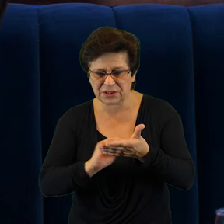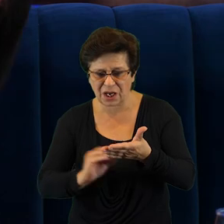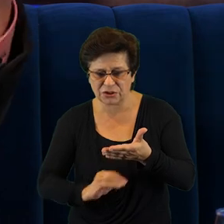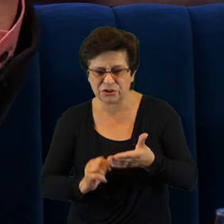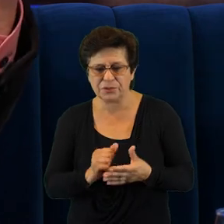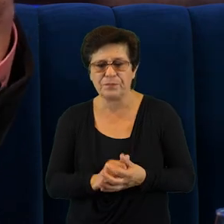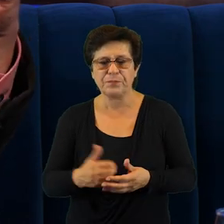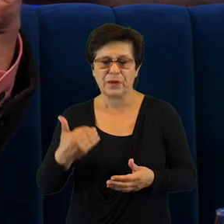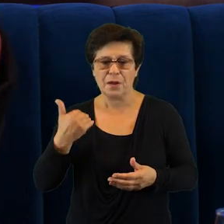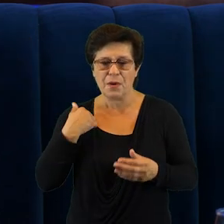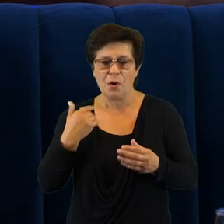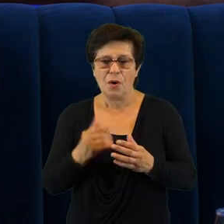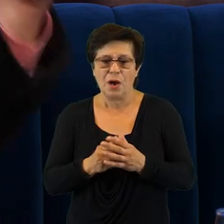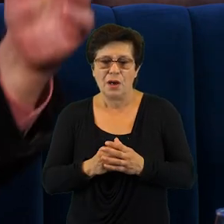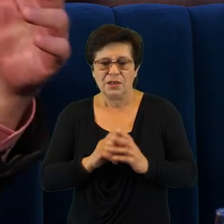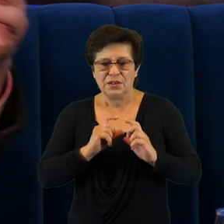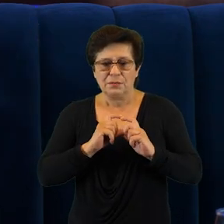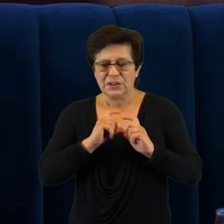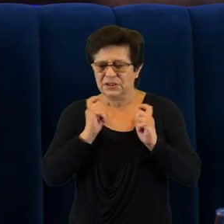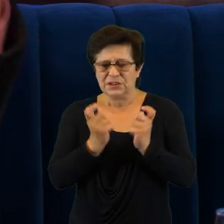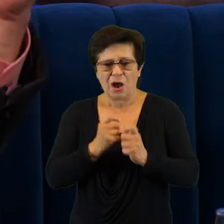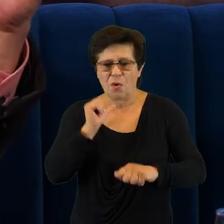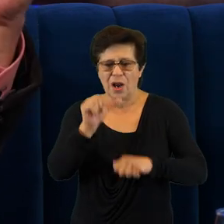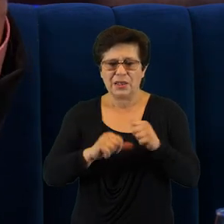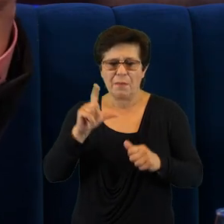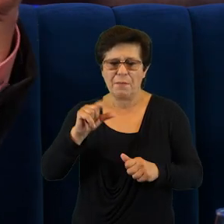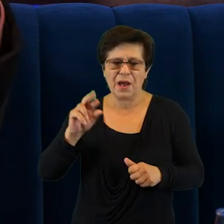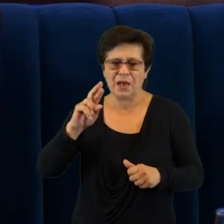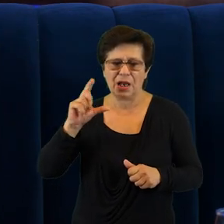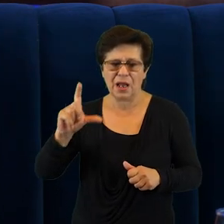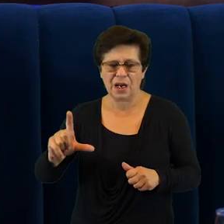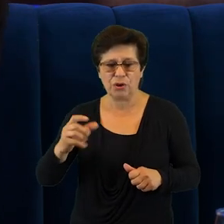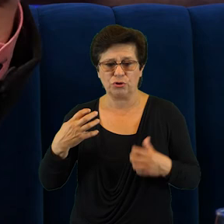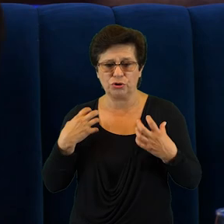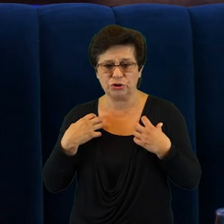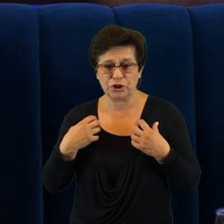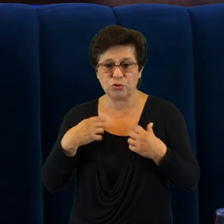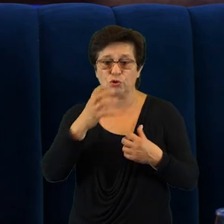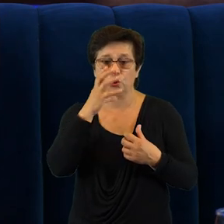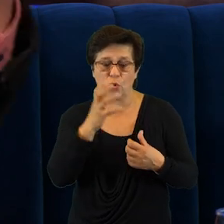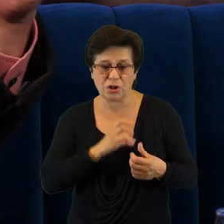na górze tej hierarchii był, przez całe lata PRL-u, dopóki żył, był Słonimski, była Julia Hartwig,